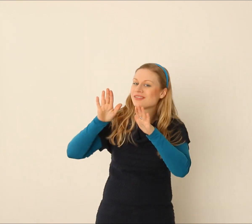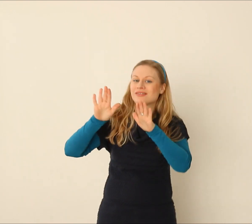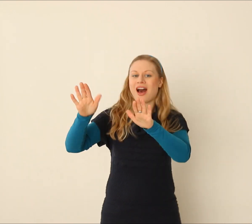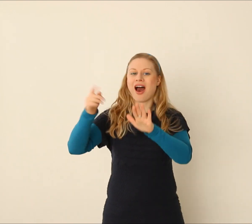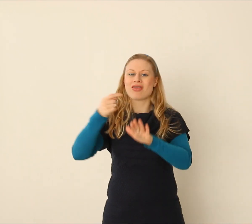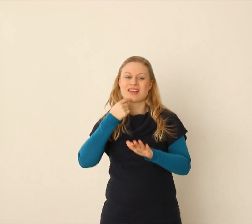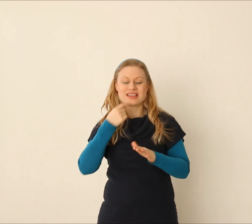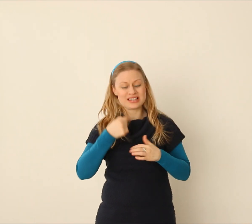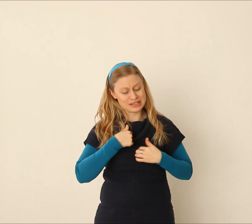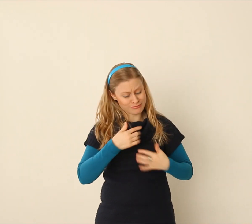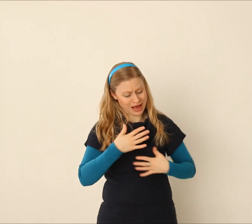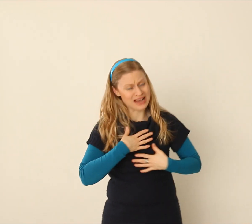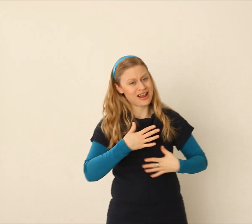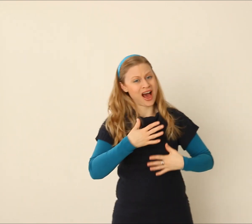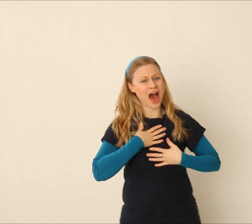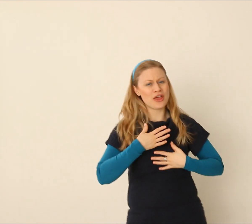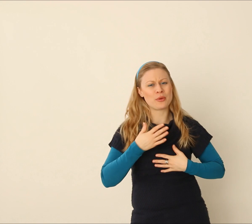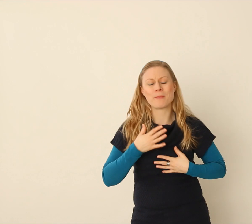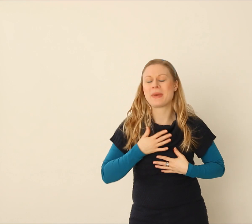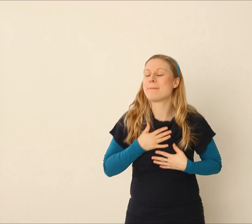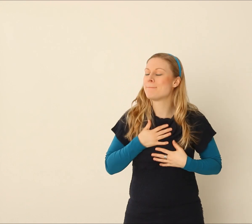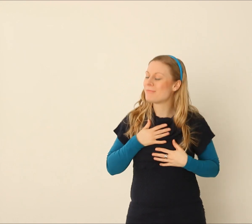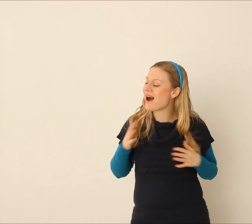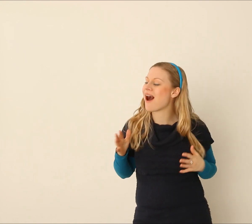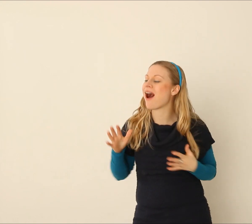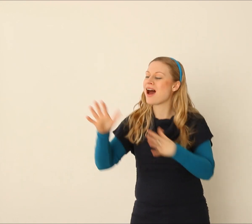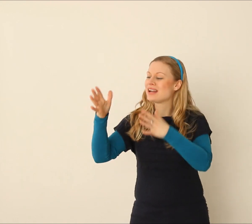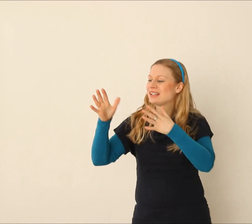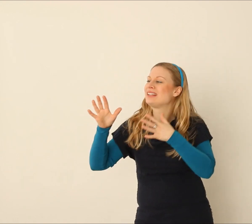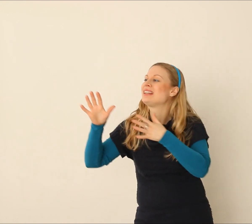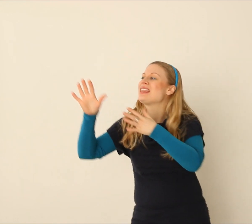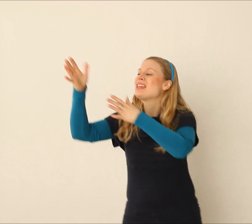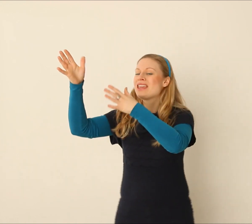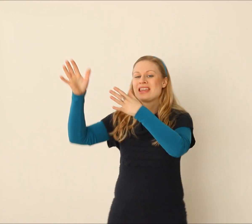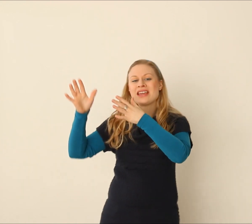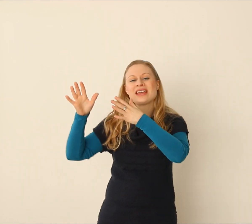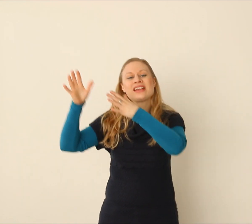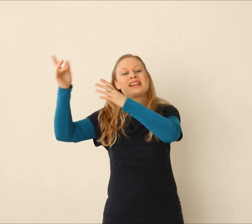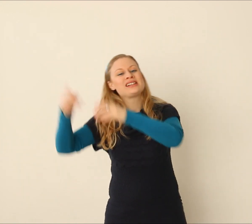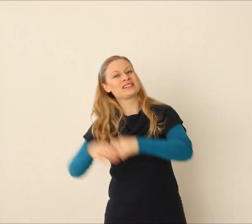Uw genade is mijn adem en mijn lied.